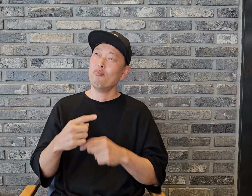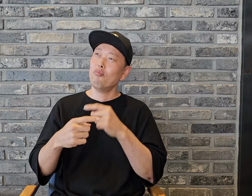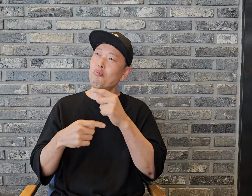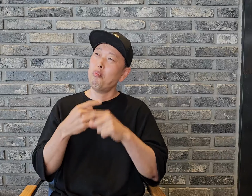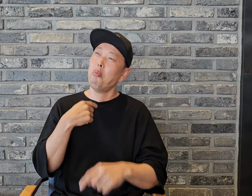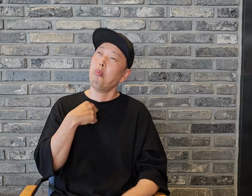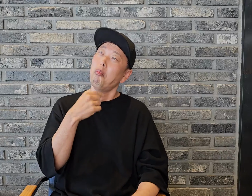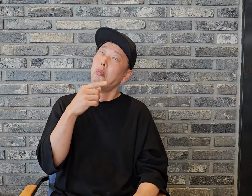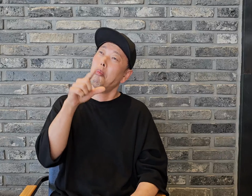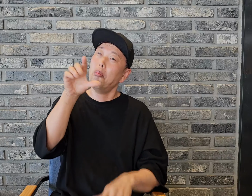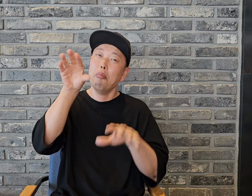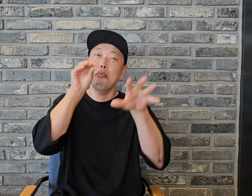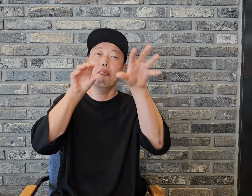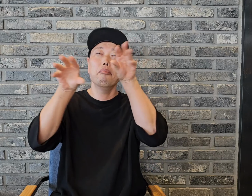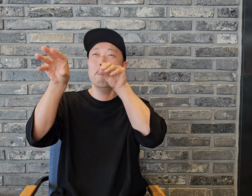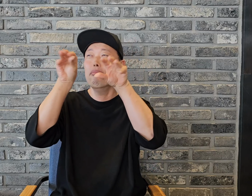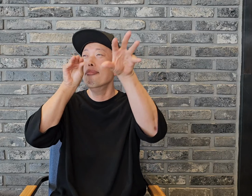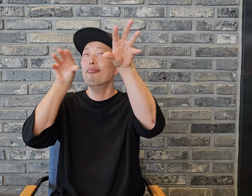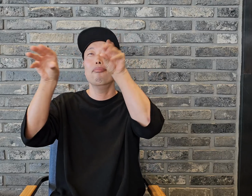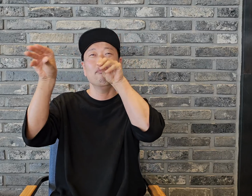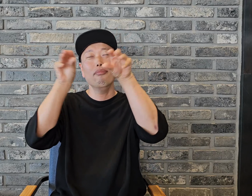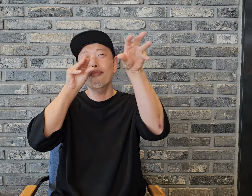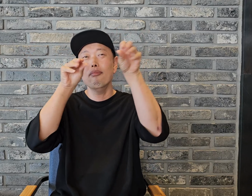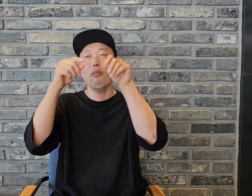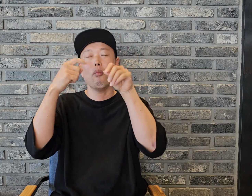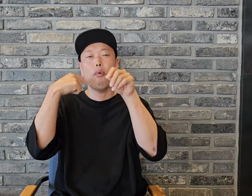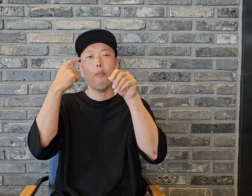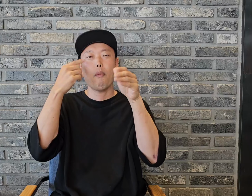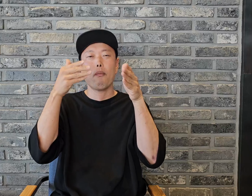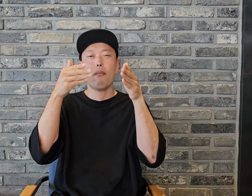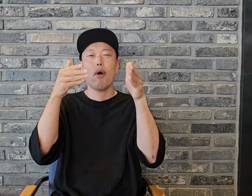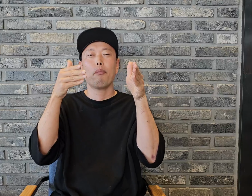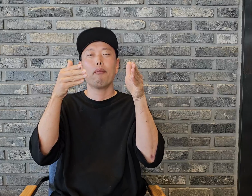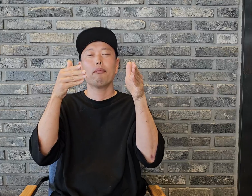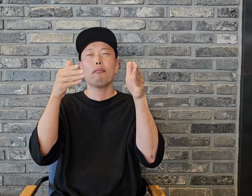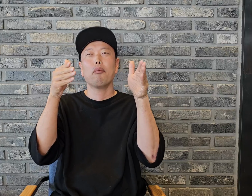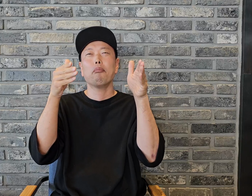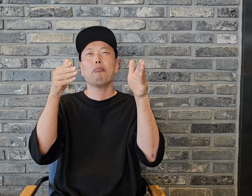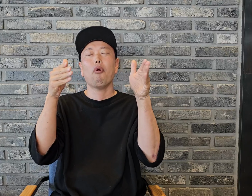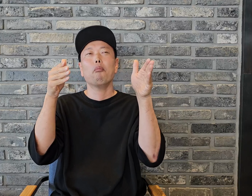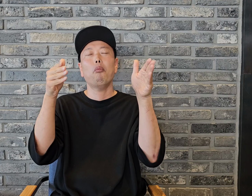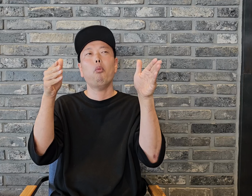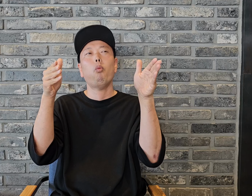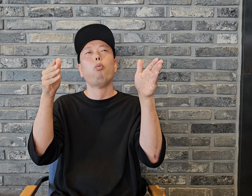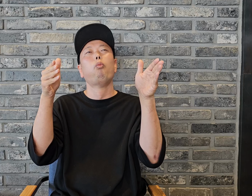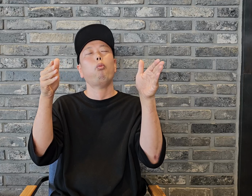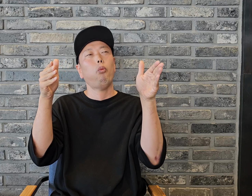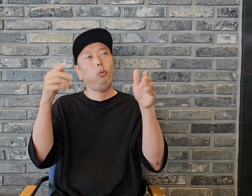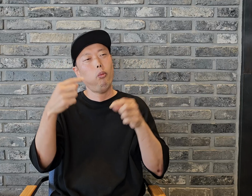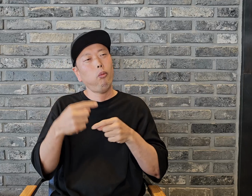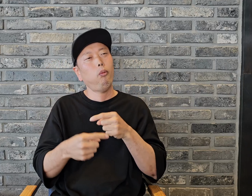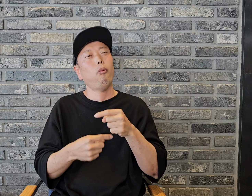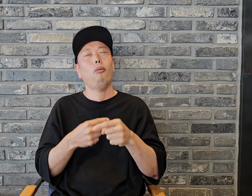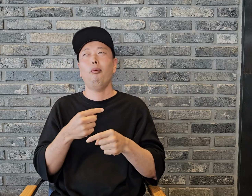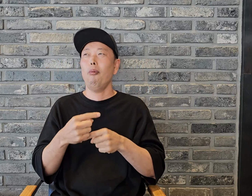점점 눈으로 배우게 되면서 수어에 대한 시야가 넓어지고 아, 이게 수어구나!